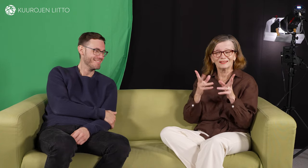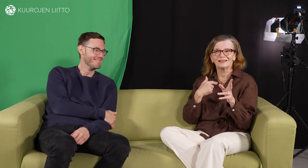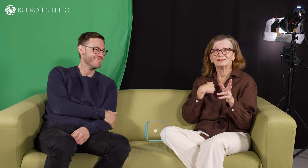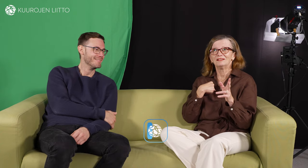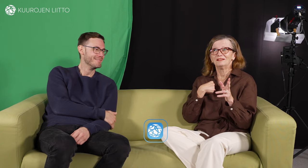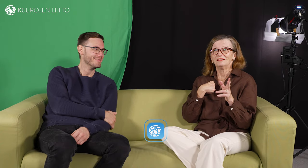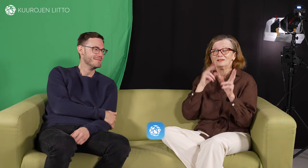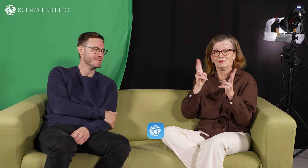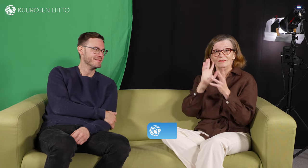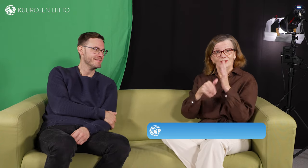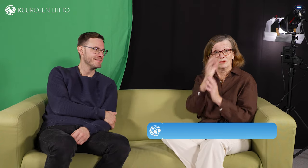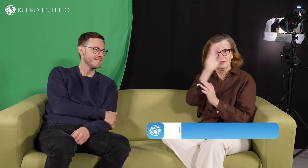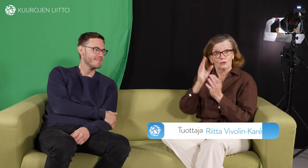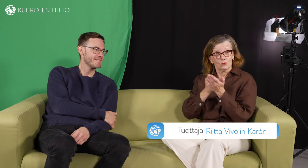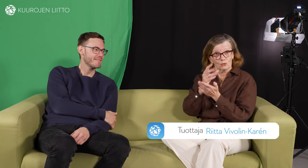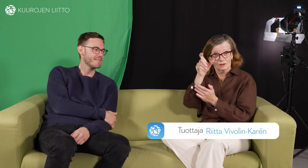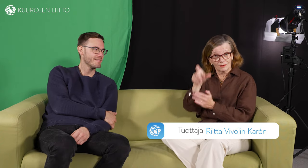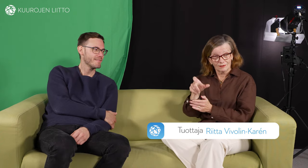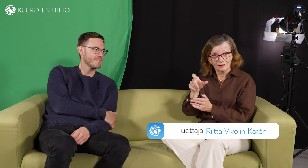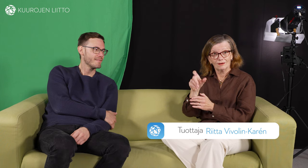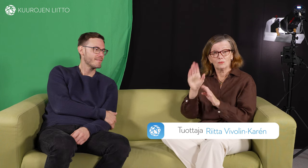Toimin Viittomakielisen kirjaston tuottajana.